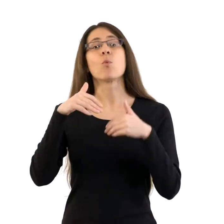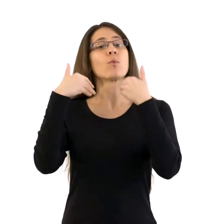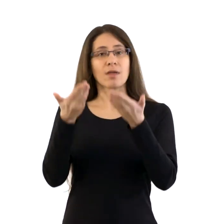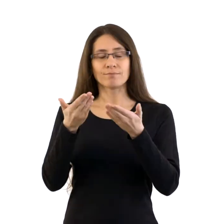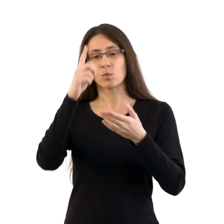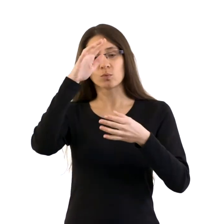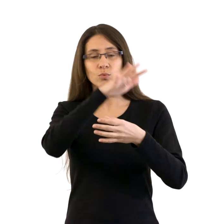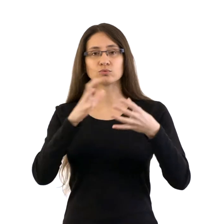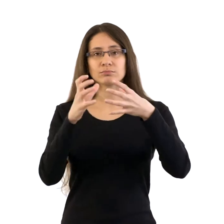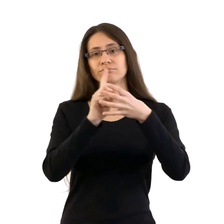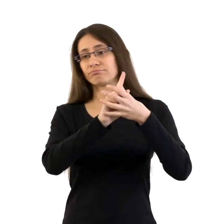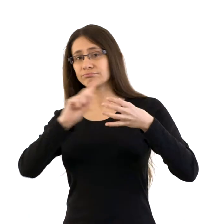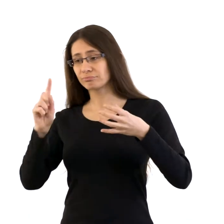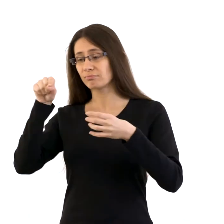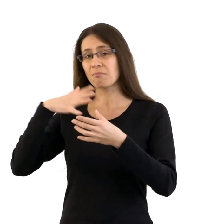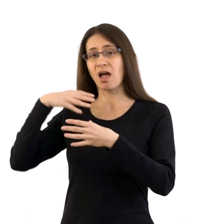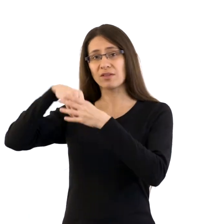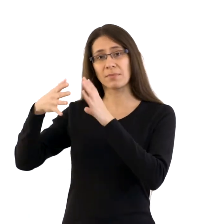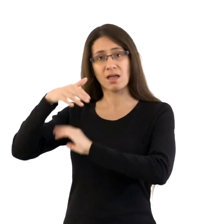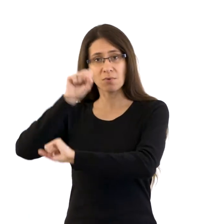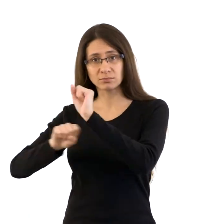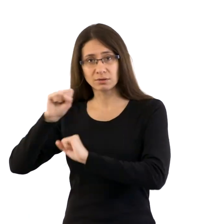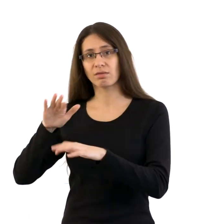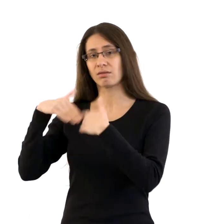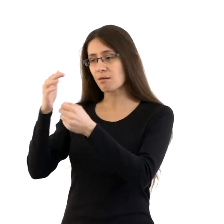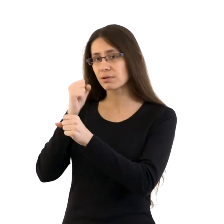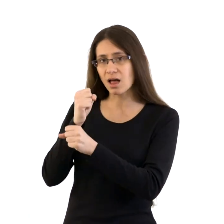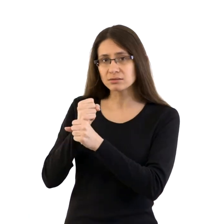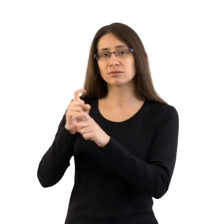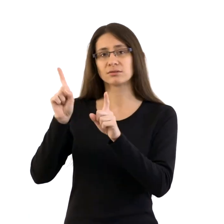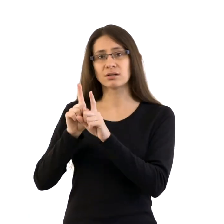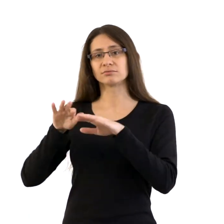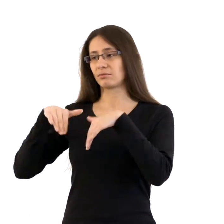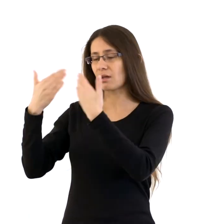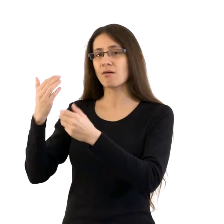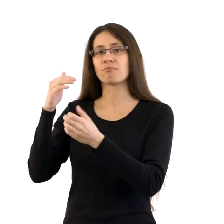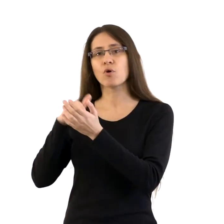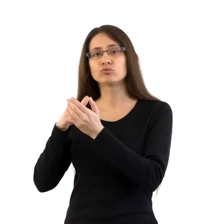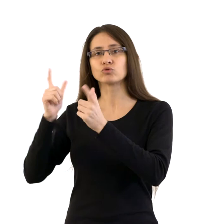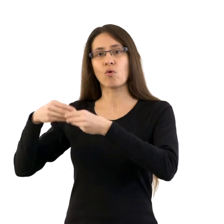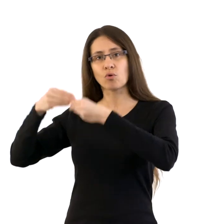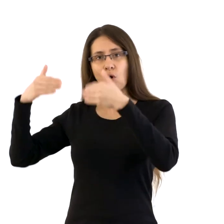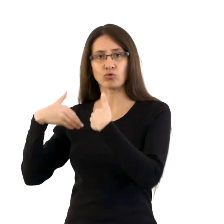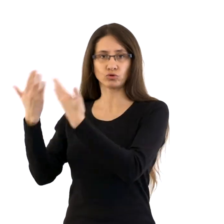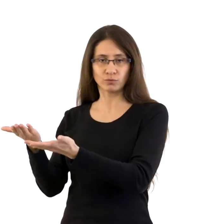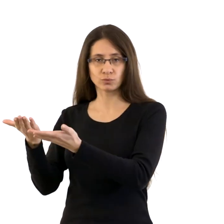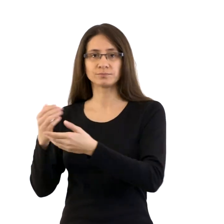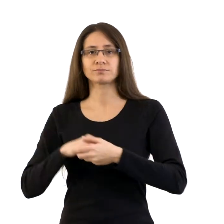w tym osób z niepełnosprawnością, rozwojowi usług społecznie potrzebnych